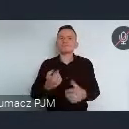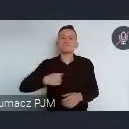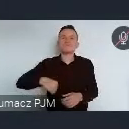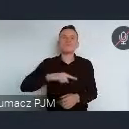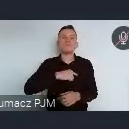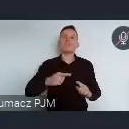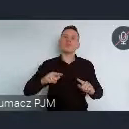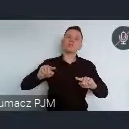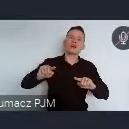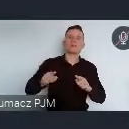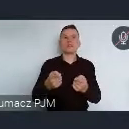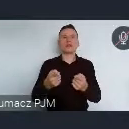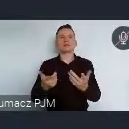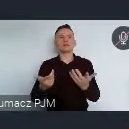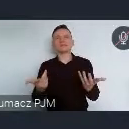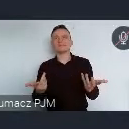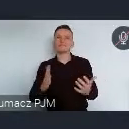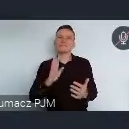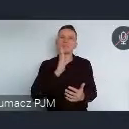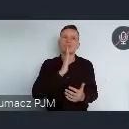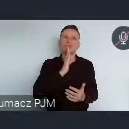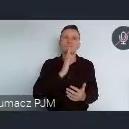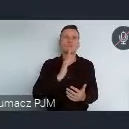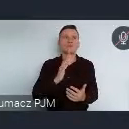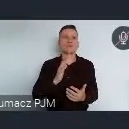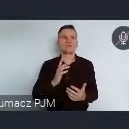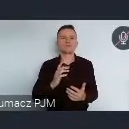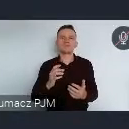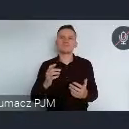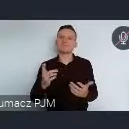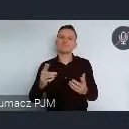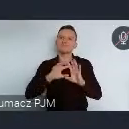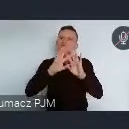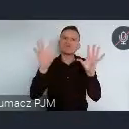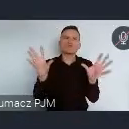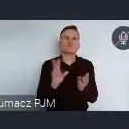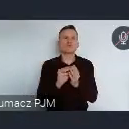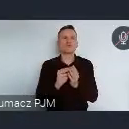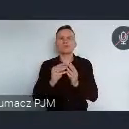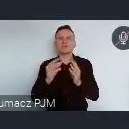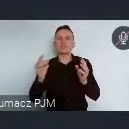która w sposób tak bardzo kompleksowo ogarnia...